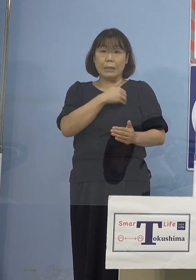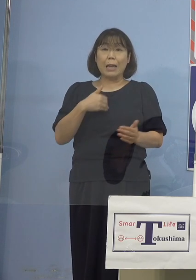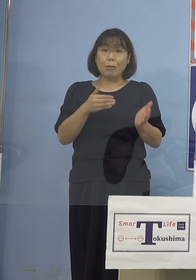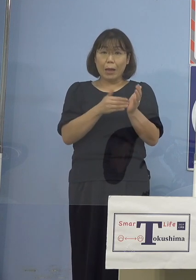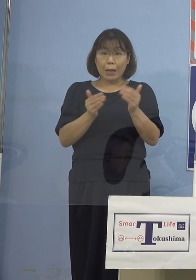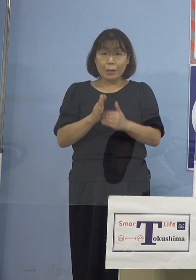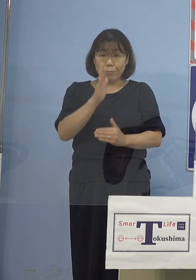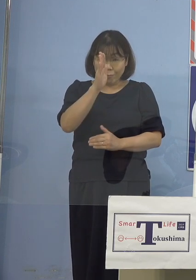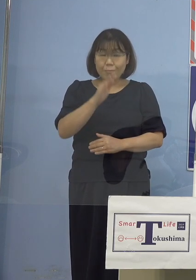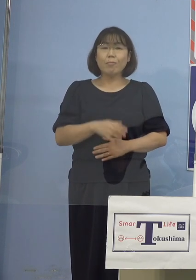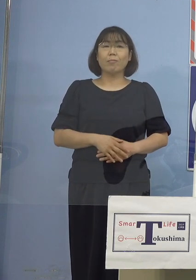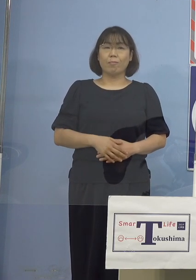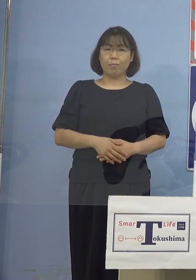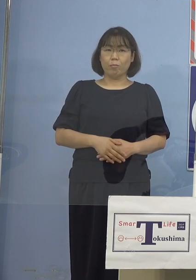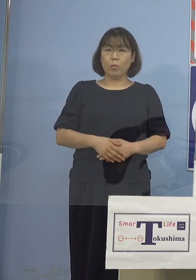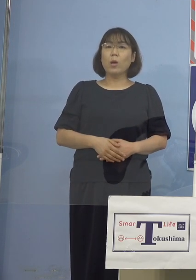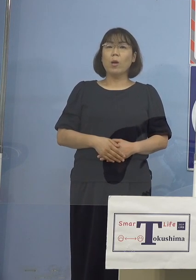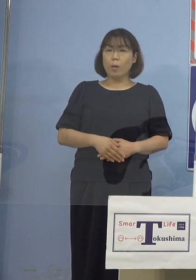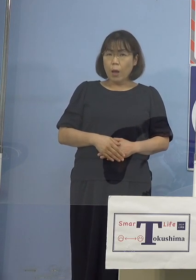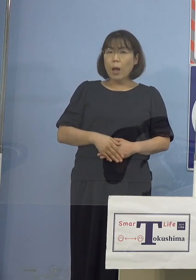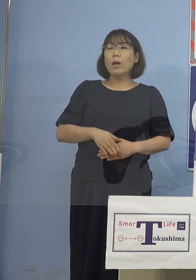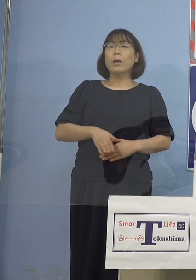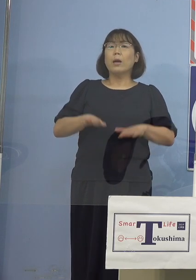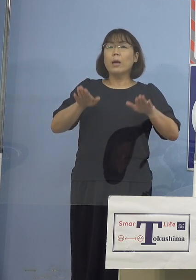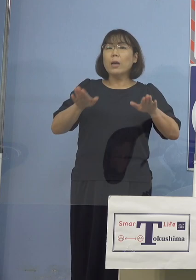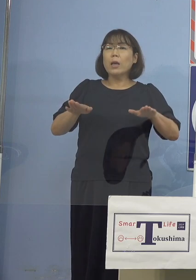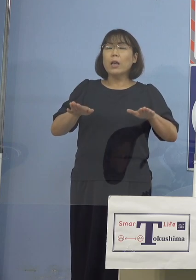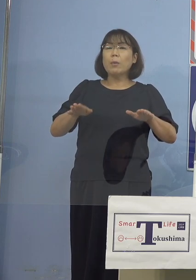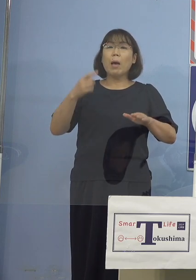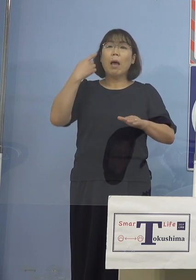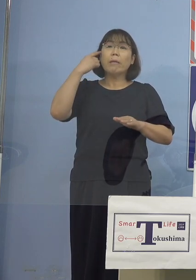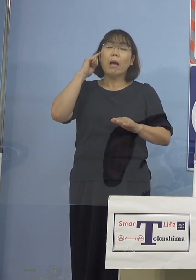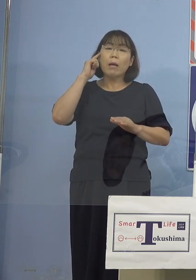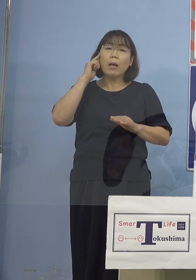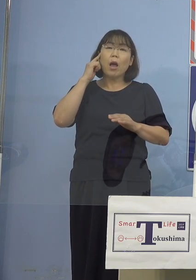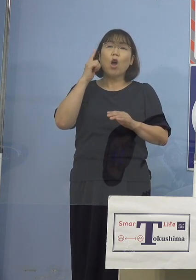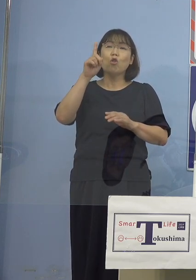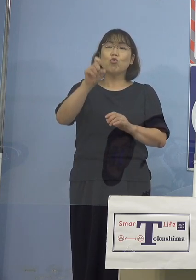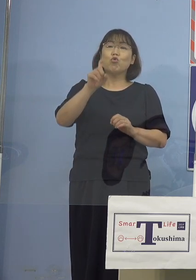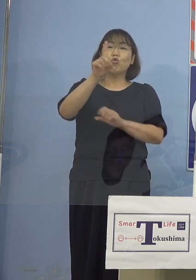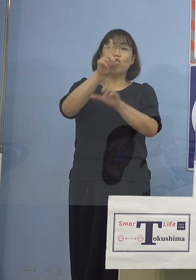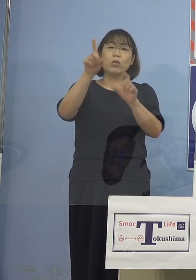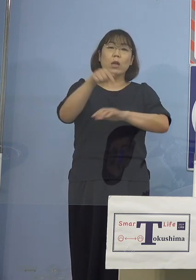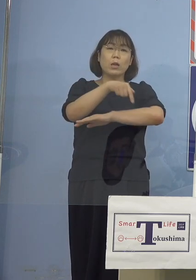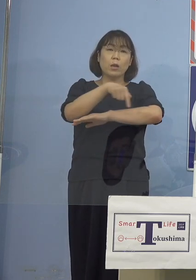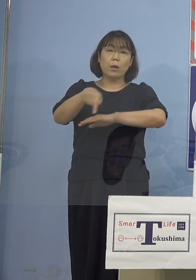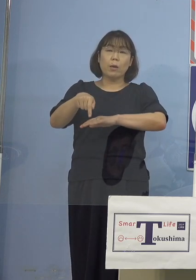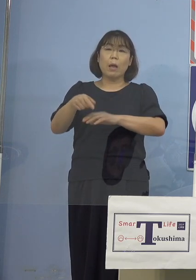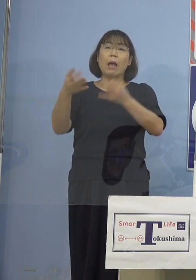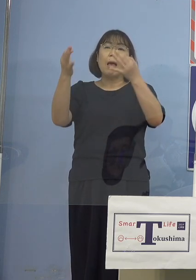（知事） 今のところ考えているのは11月に予定をしております いわゆる秋の阿波おどり